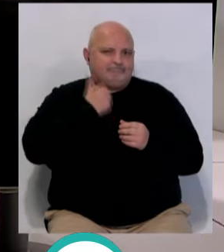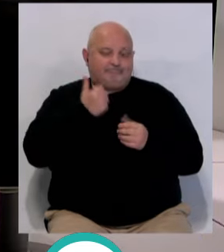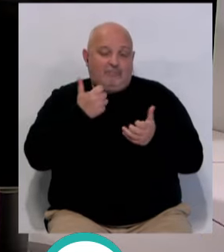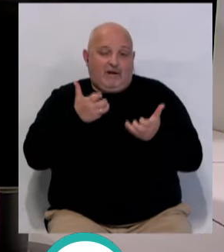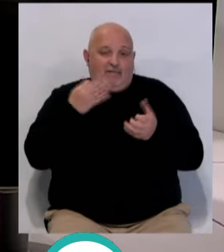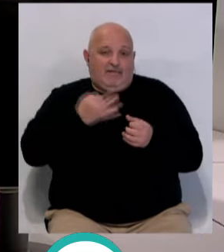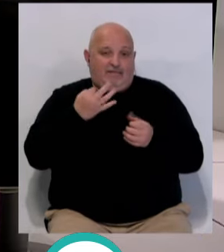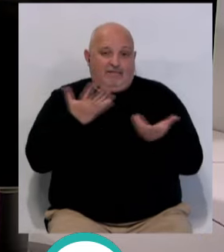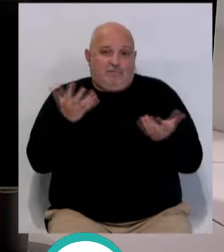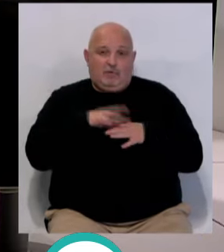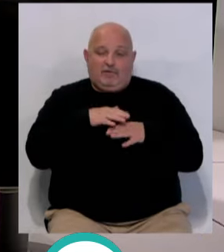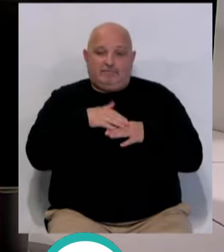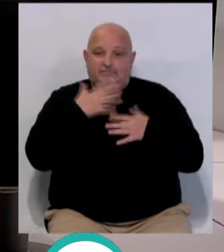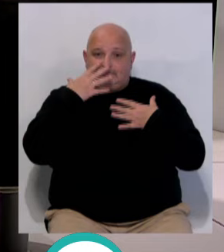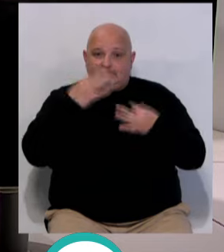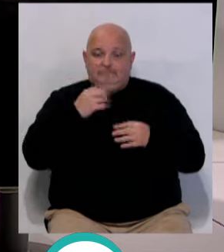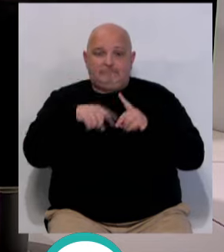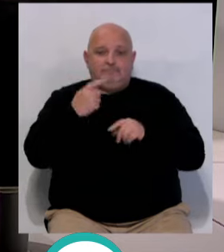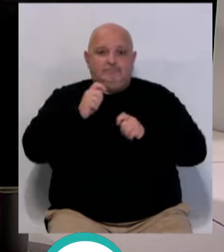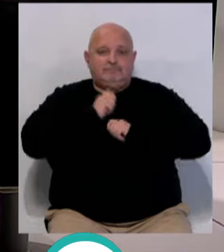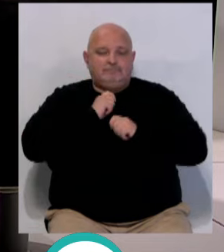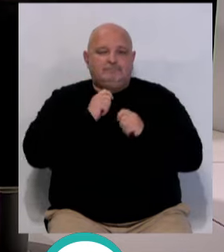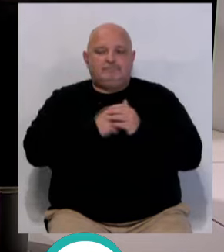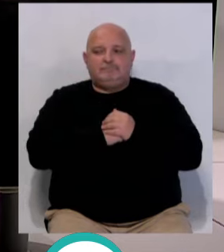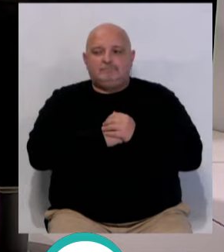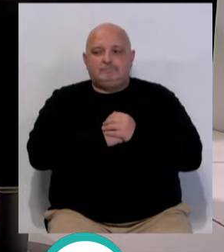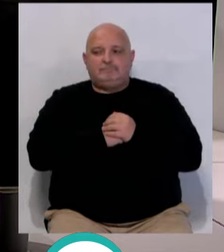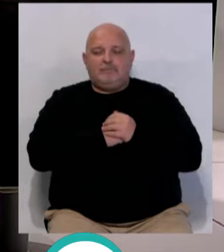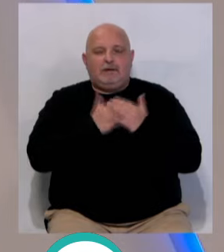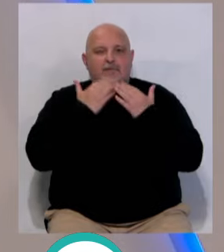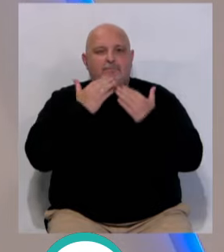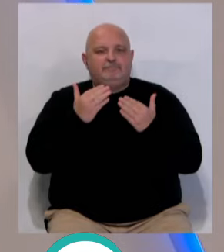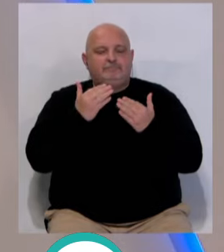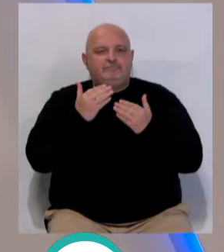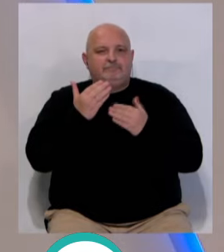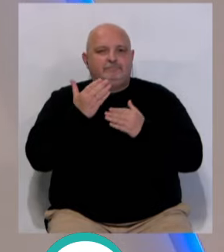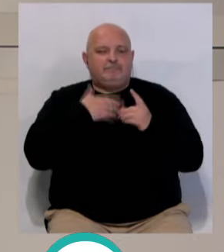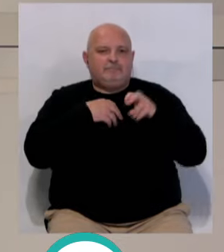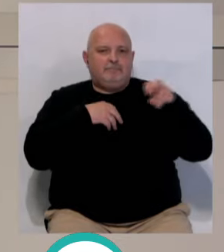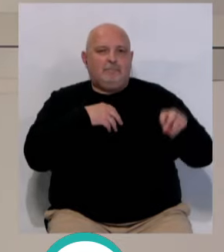es lo lo que realmente te puede sacar de de ahí agradecidos de la presencia de Antonio también